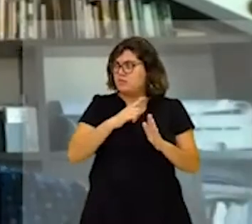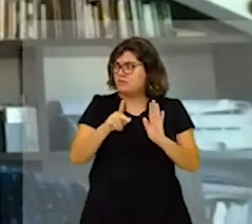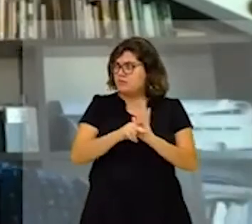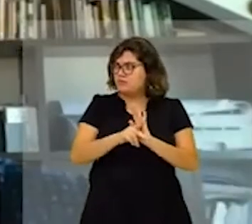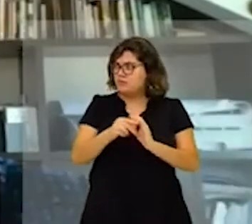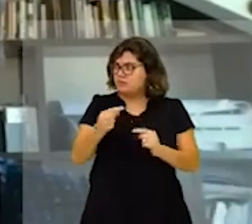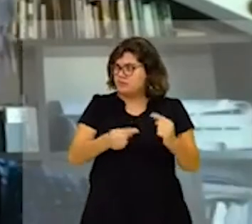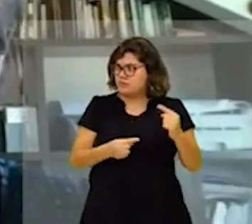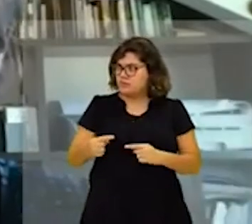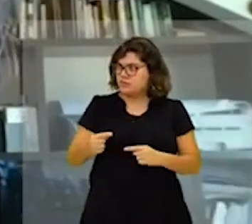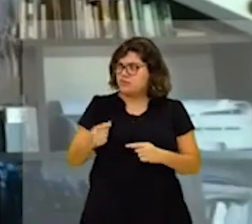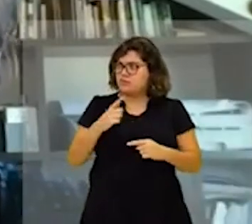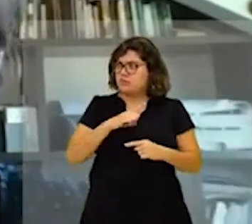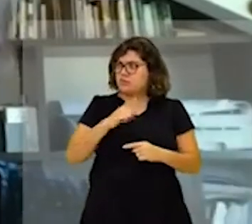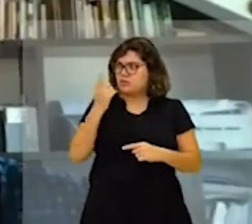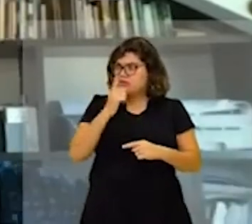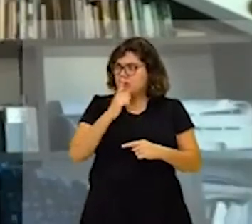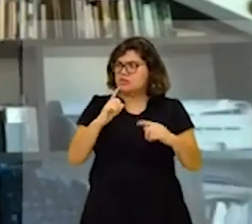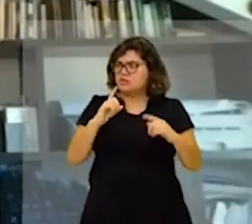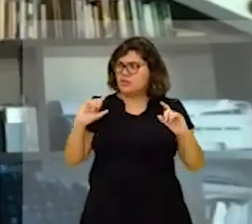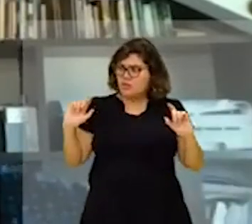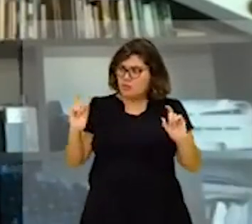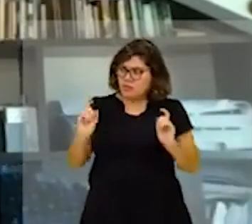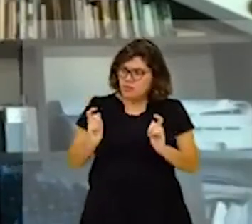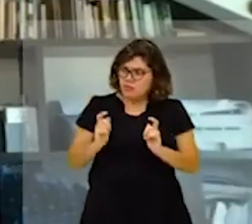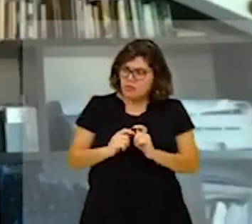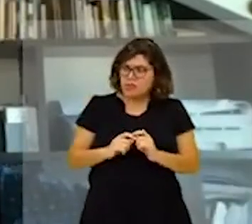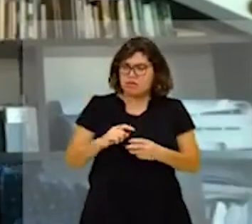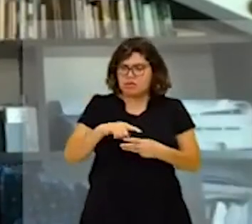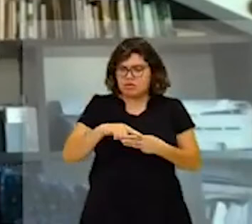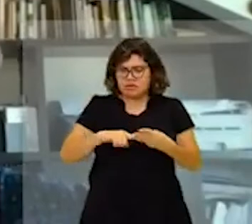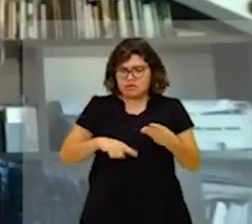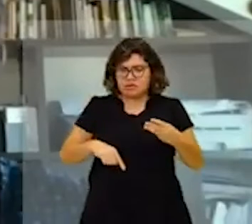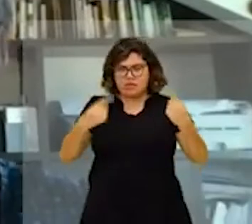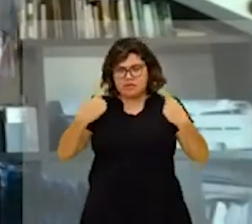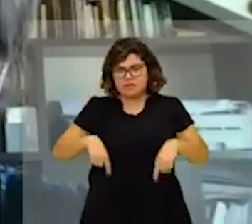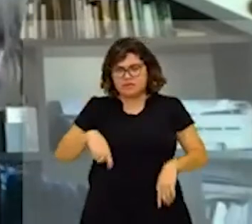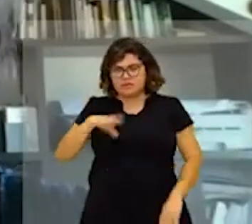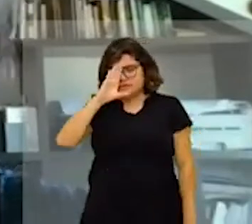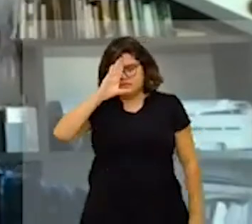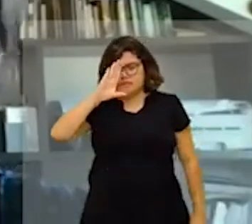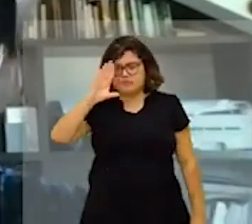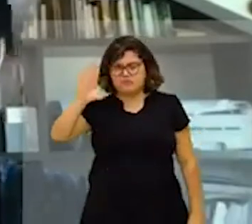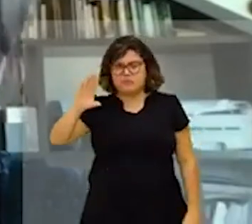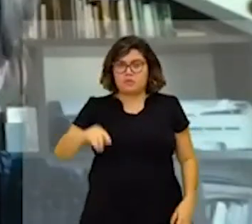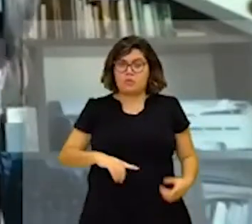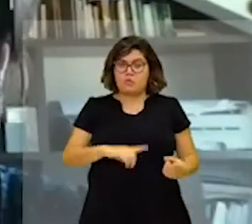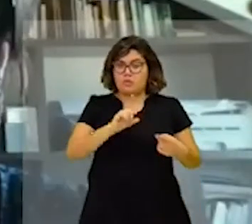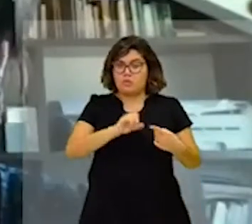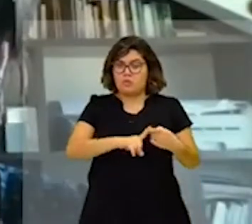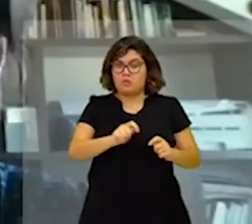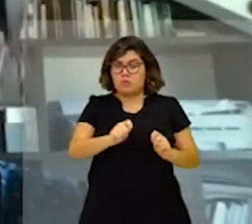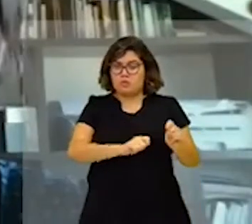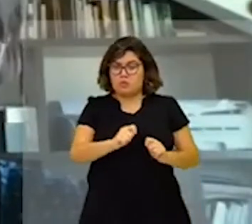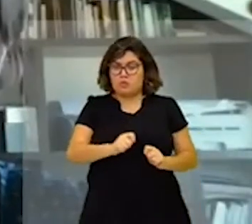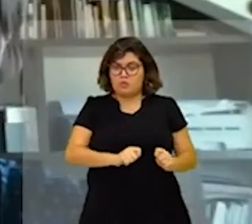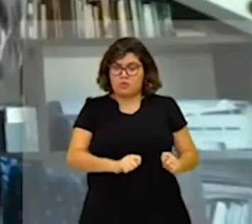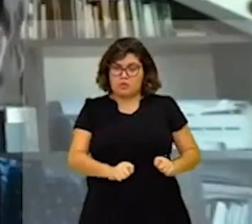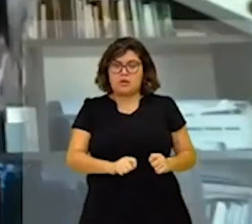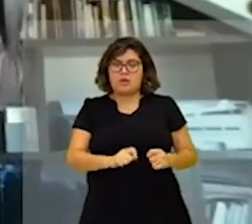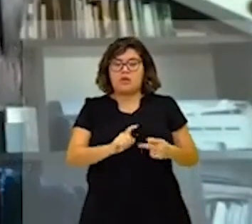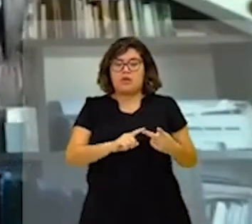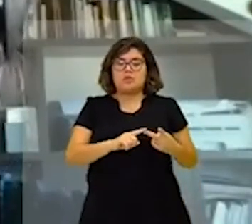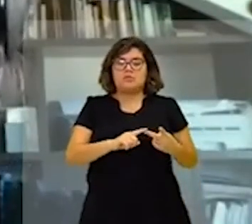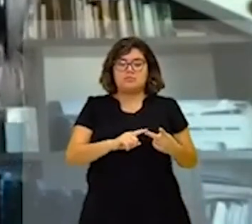servir ou se amenize três desafios centrais um controlar o evitar o relacionamento pro Místico